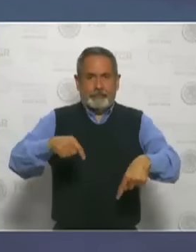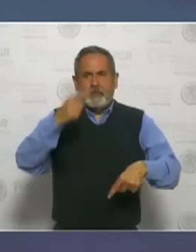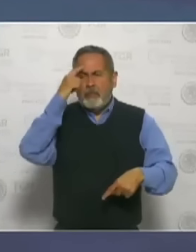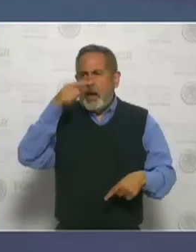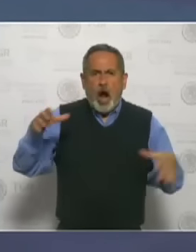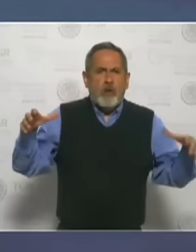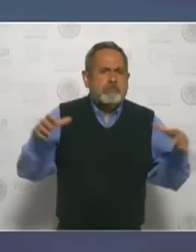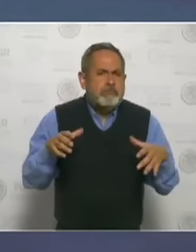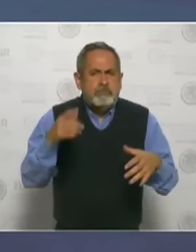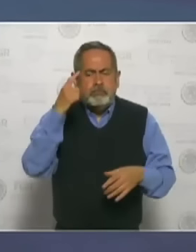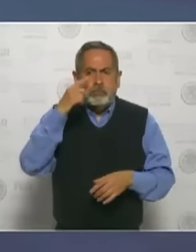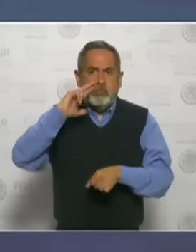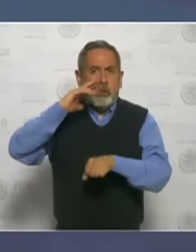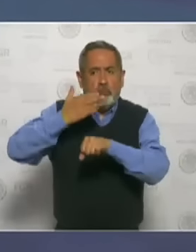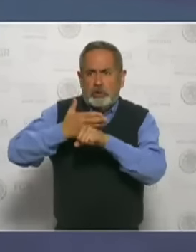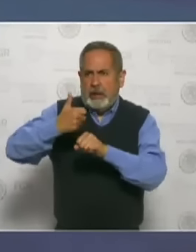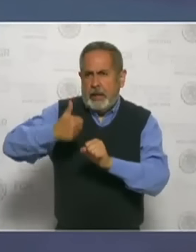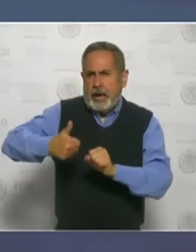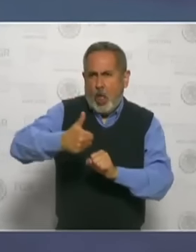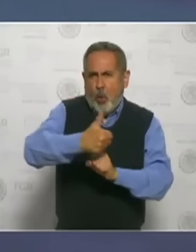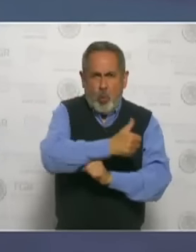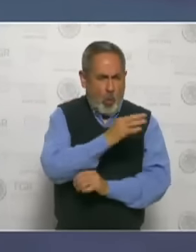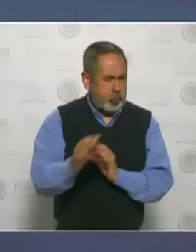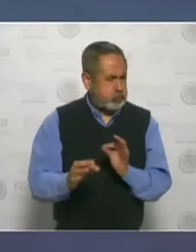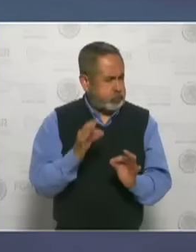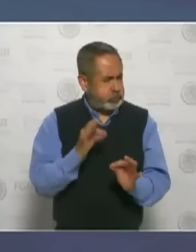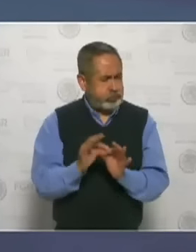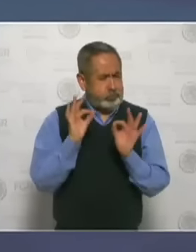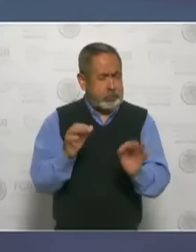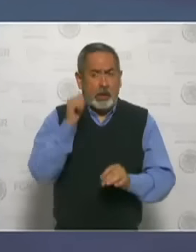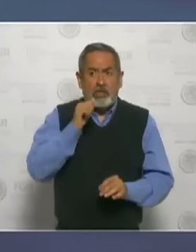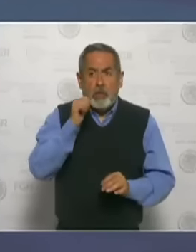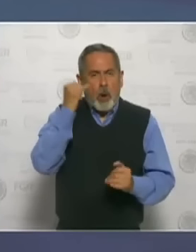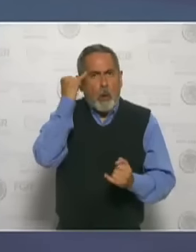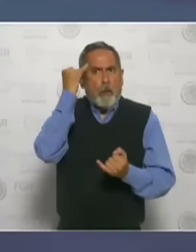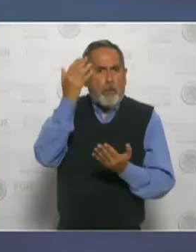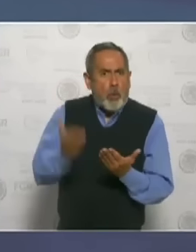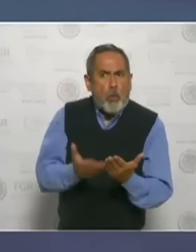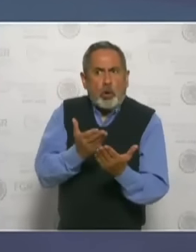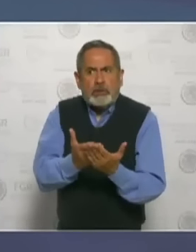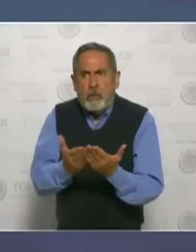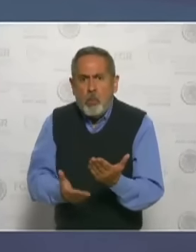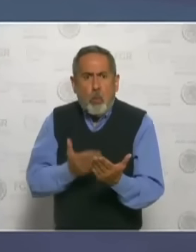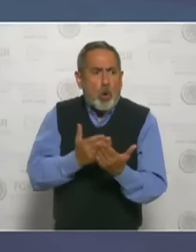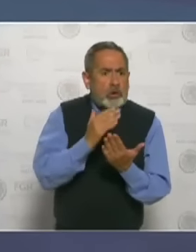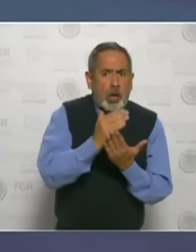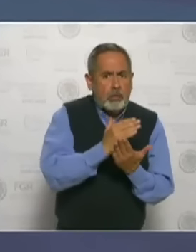con una gran responsabilidad y siempre con propuestas y siempre pensando en mejorar